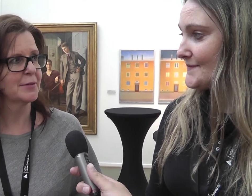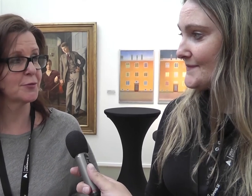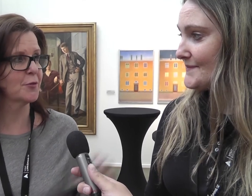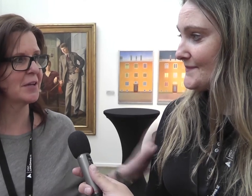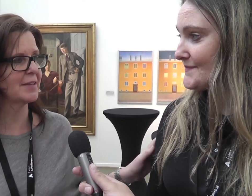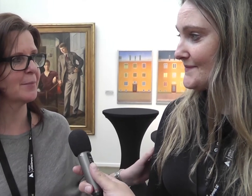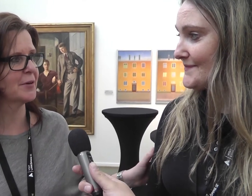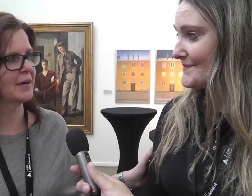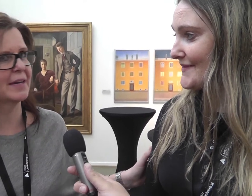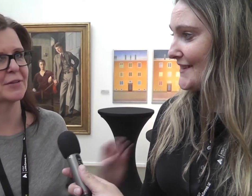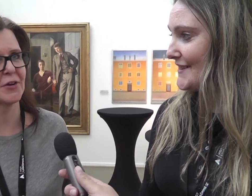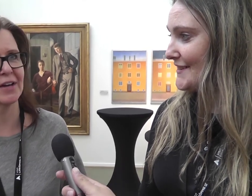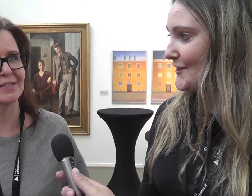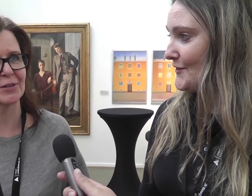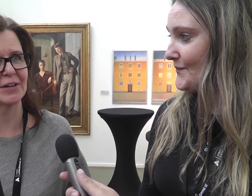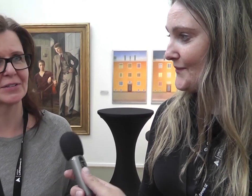och så får man lita på ledsagaren såklart!